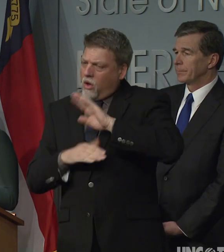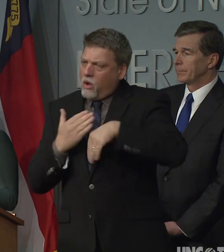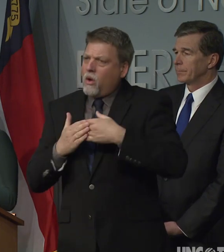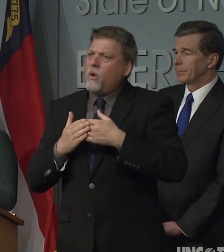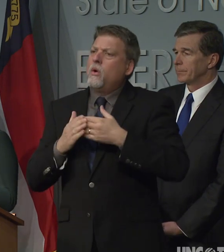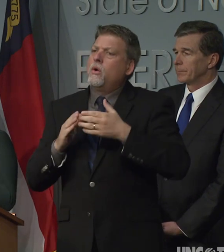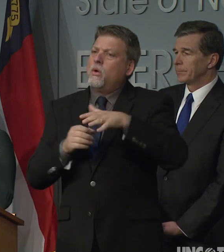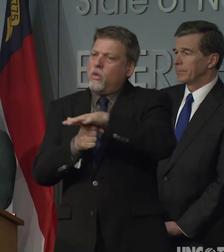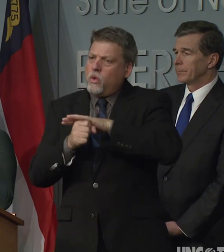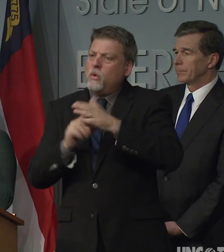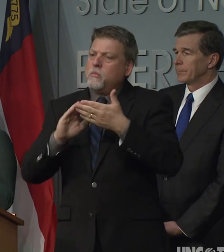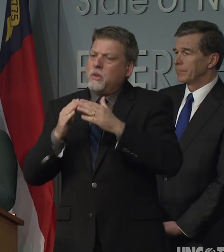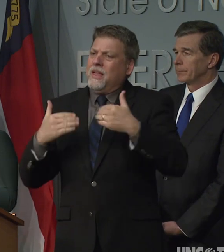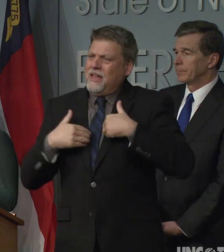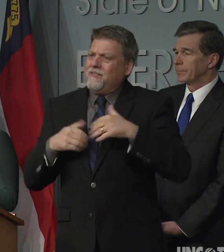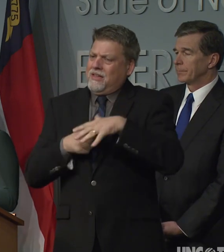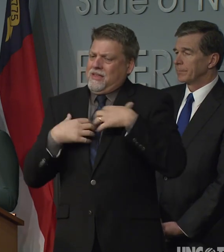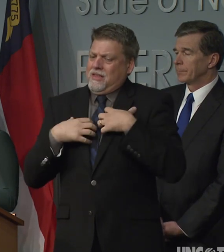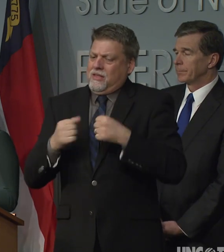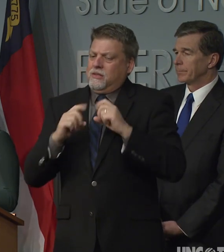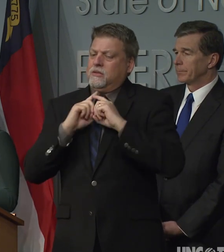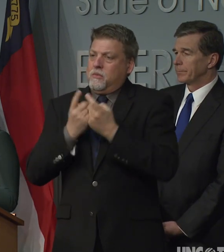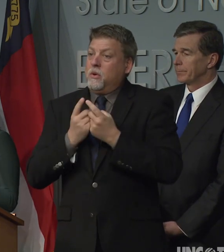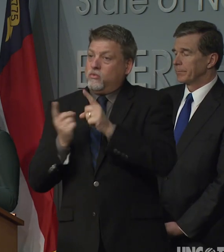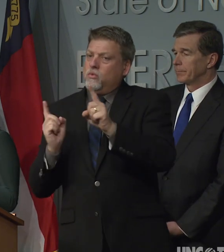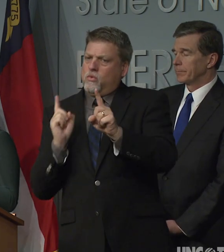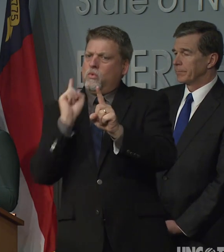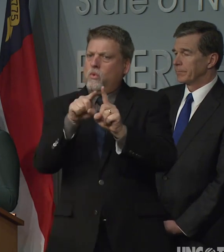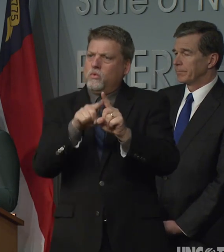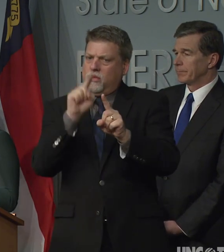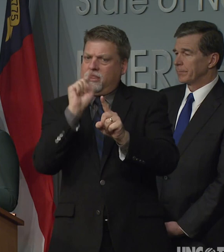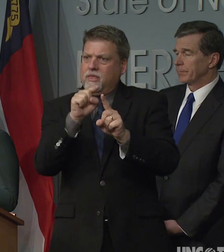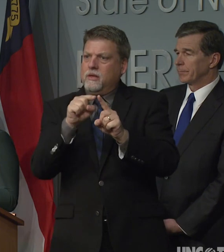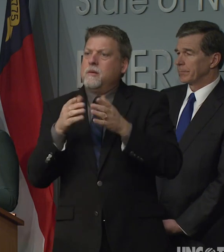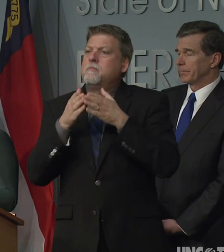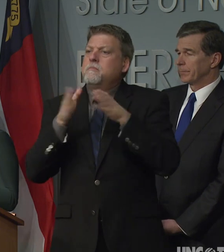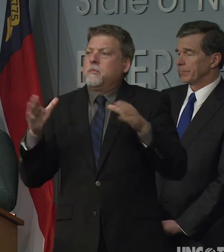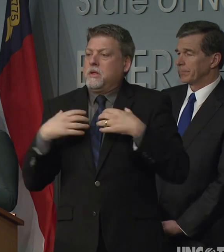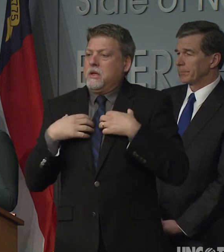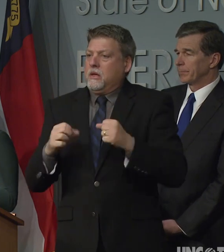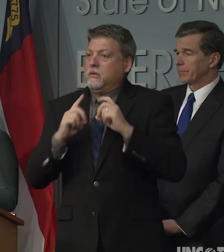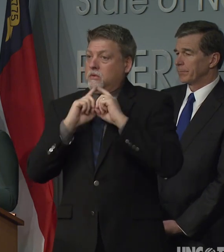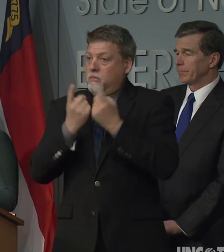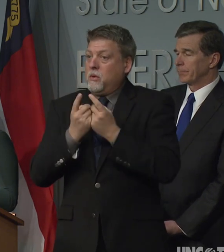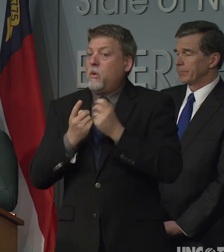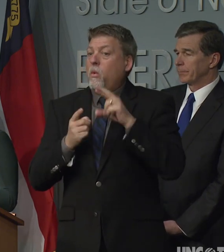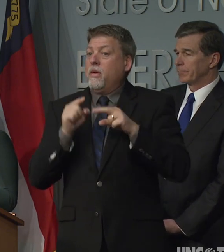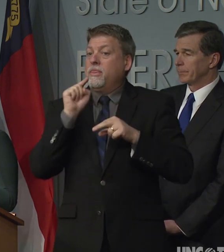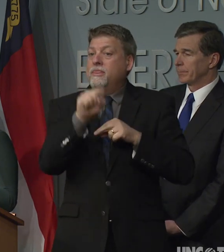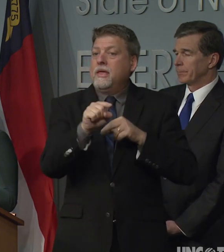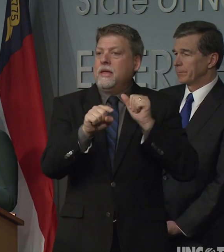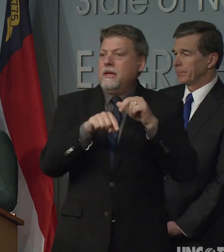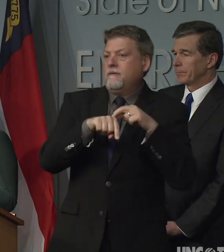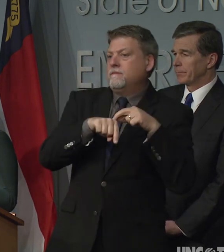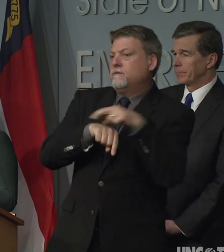de salud local. Todas las comunidades lo tienen y pueden obtener una prueba en el Departamento de Salud local o